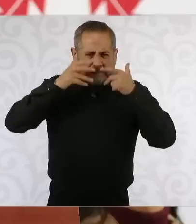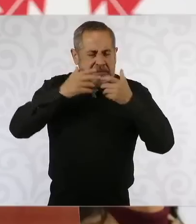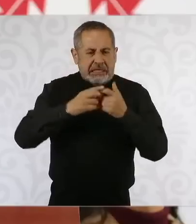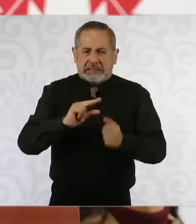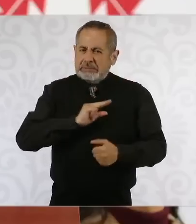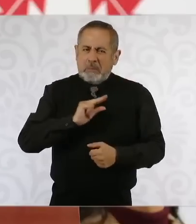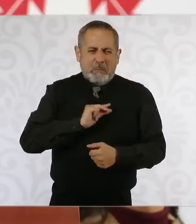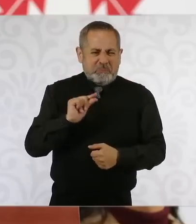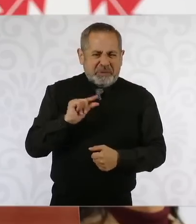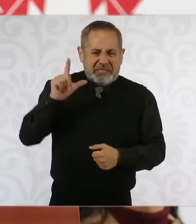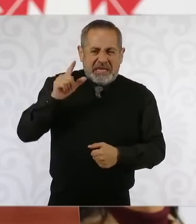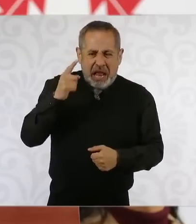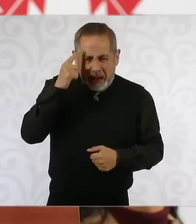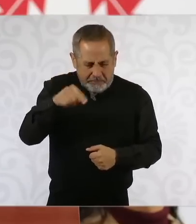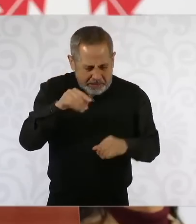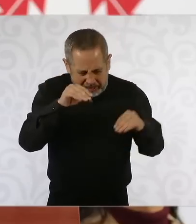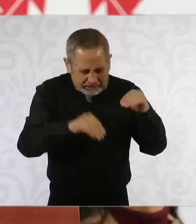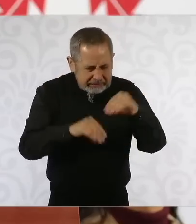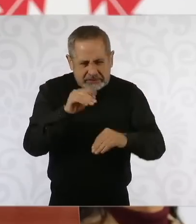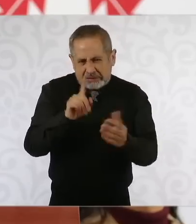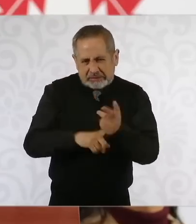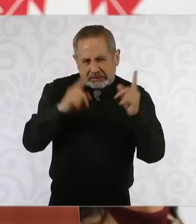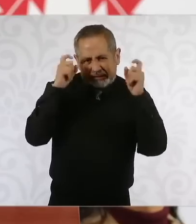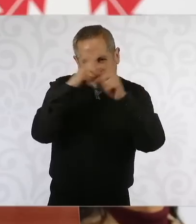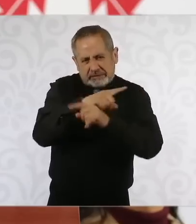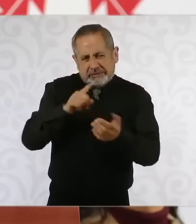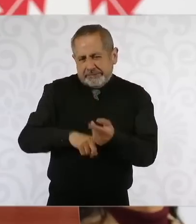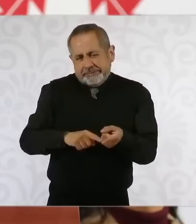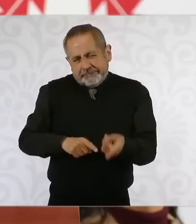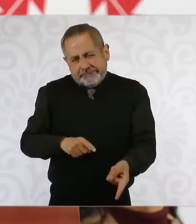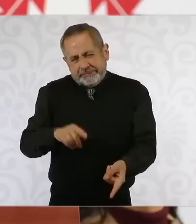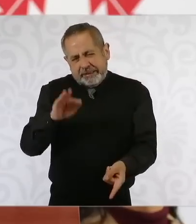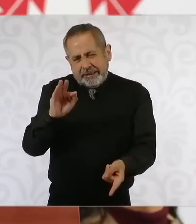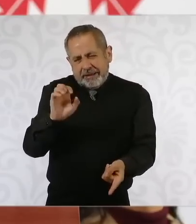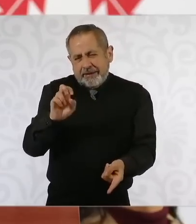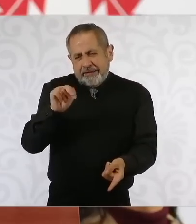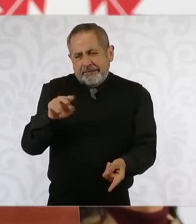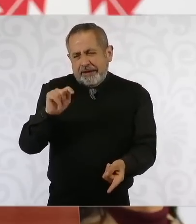un proceso de síntesis química complejo como es la elaboración de El fentanilo y con sistemas